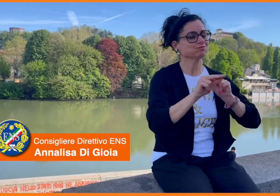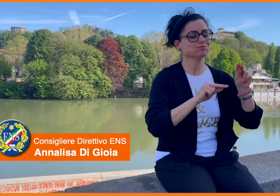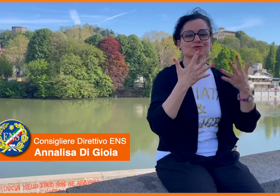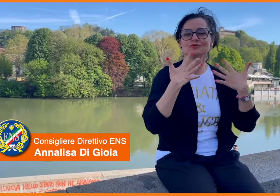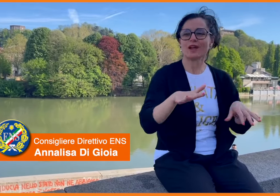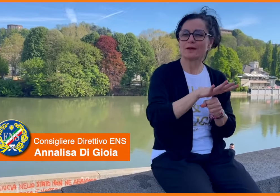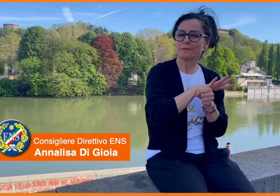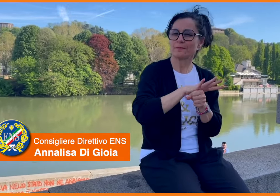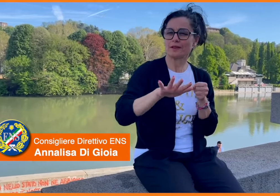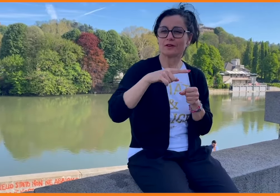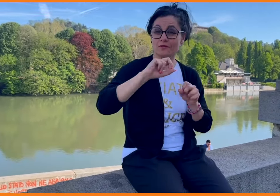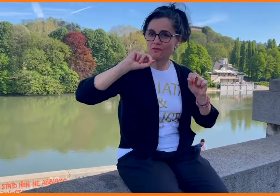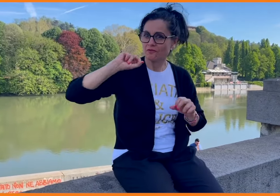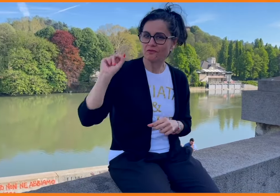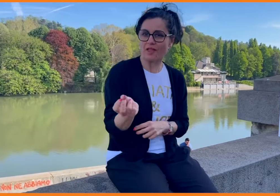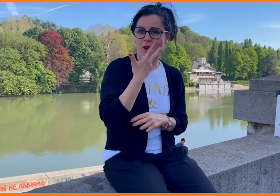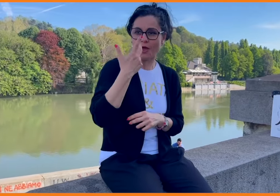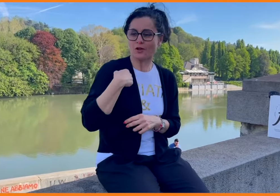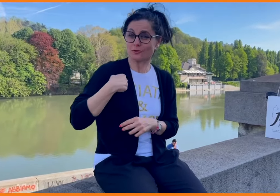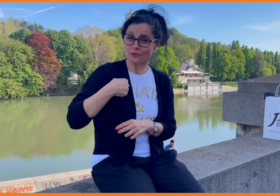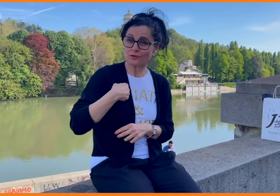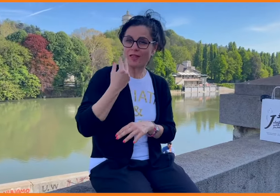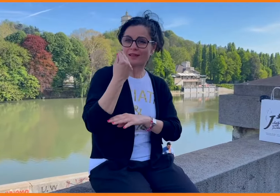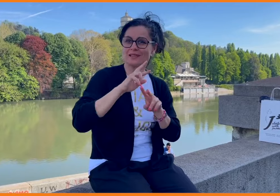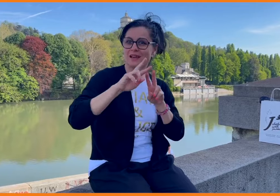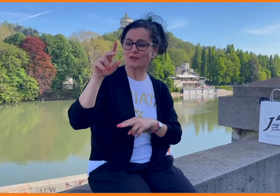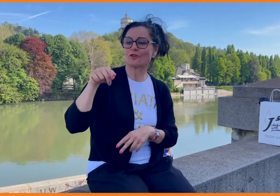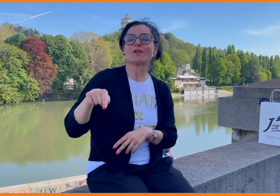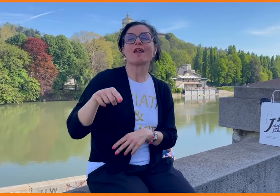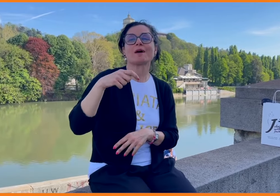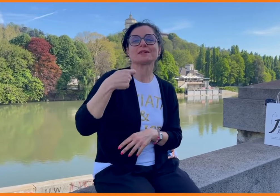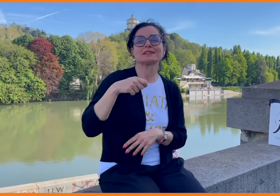i posti sono esauriti velocemente, contro ogni aspettativa, prima della scadenza del 10 maggio che io, come Referente Nazionale,